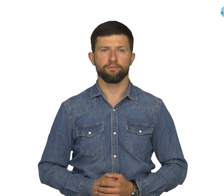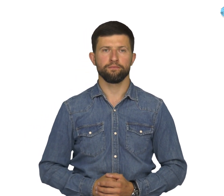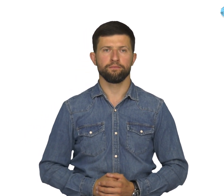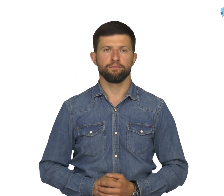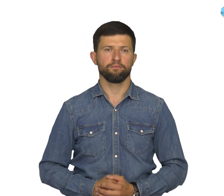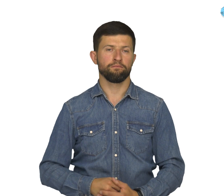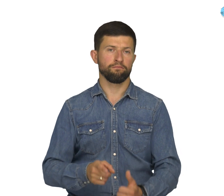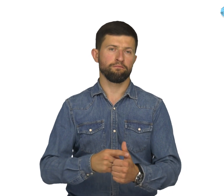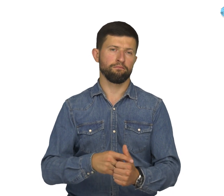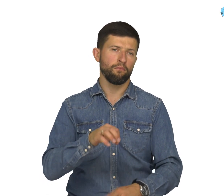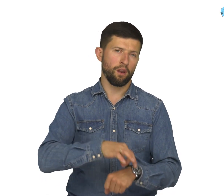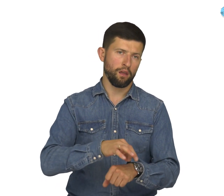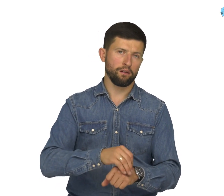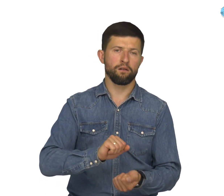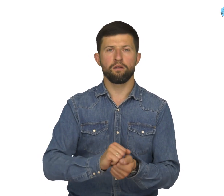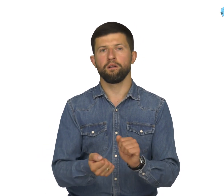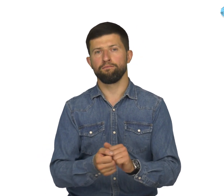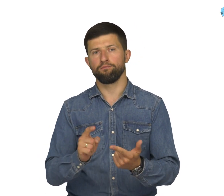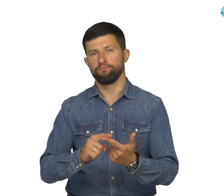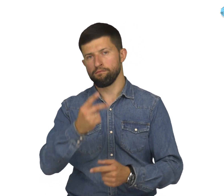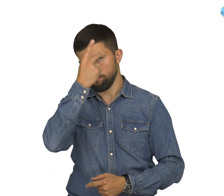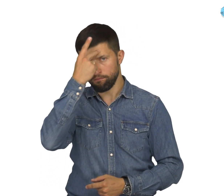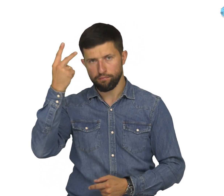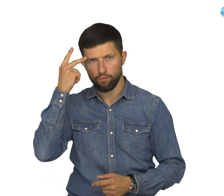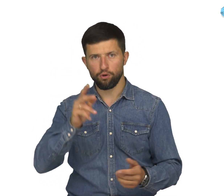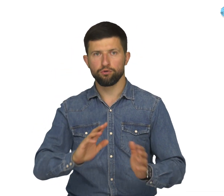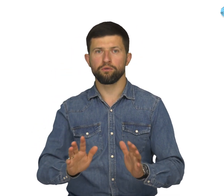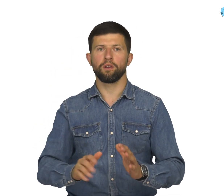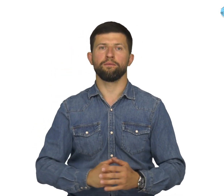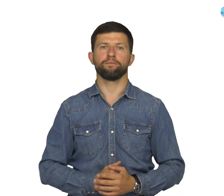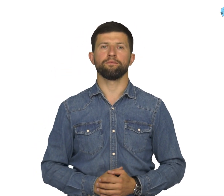Lekarz lub położna.